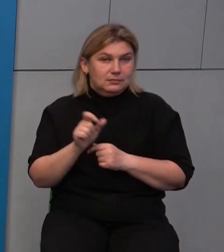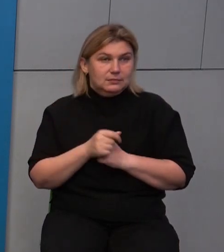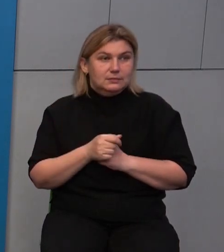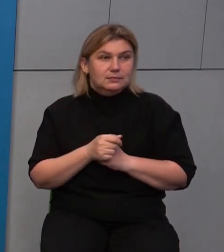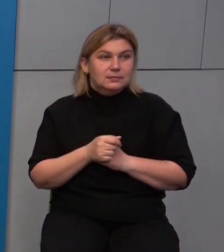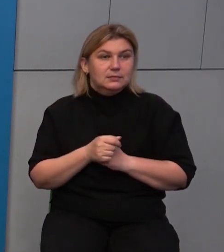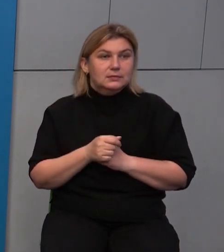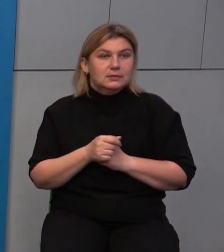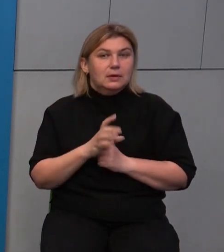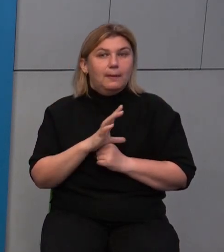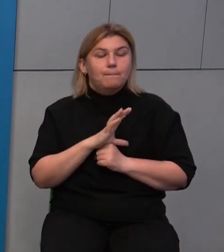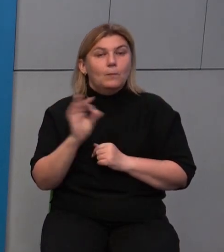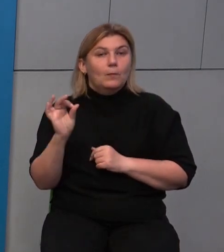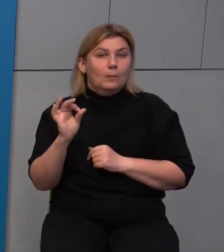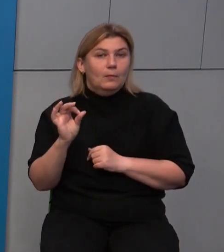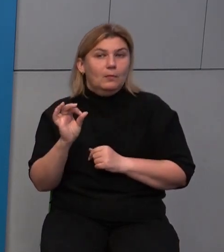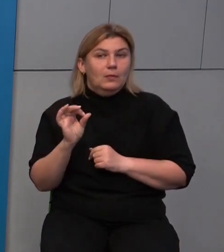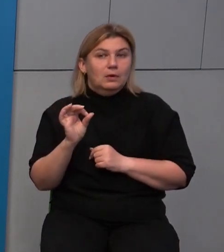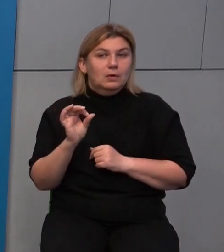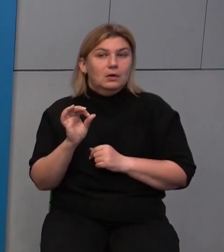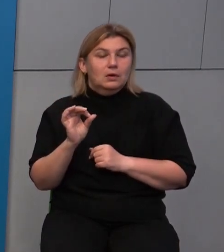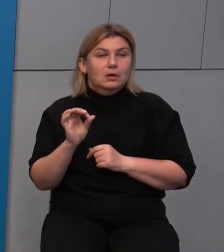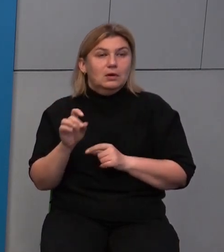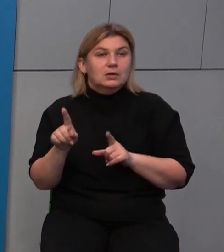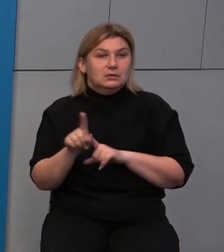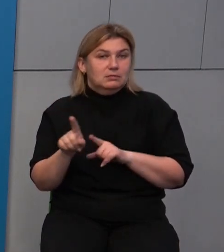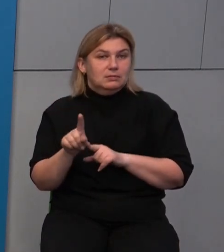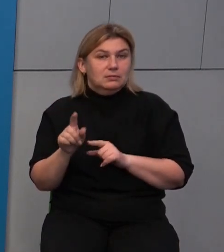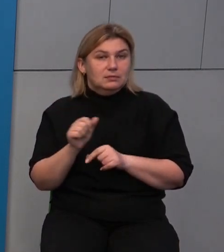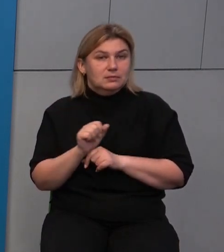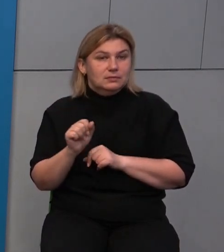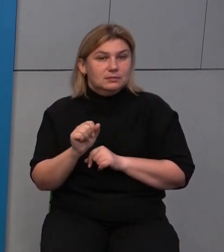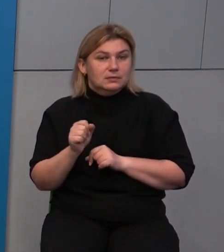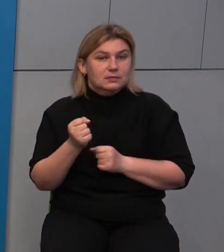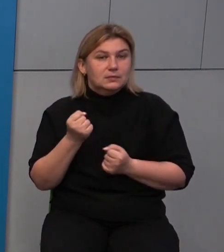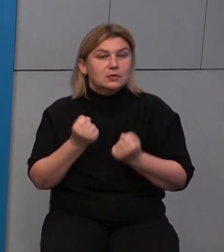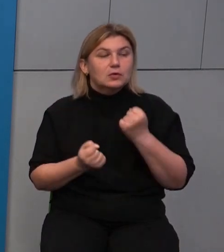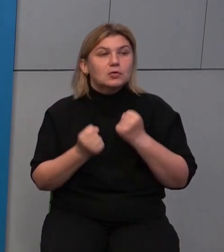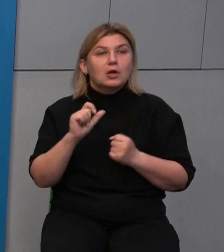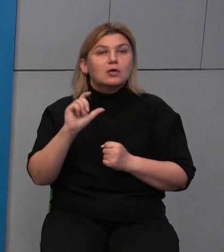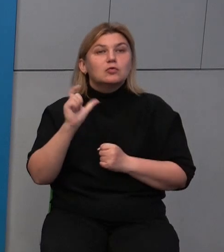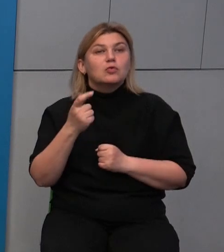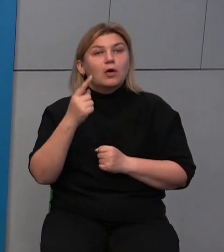bo to też jest trudne, co ludzie pamiętają.